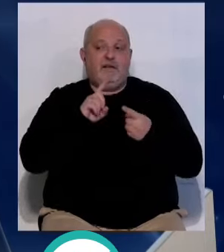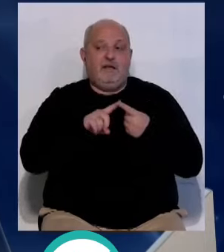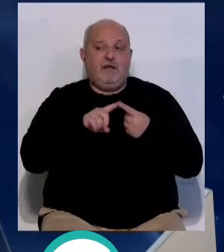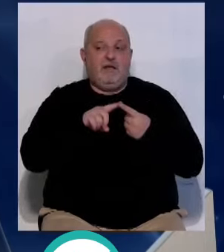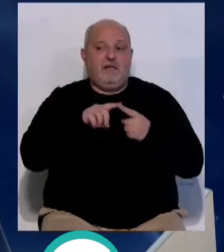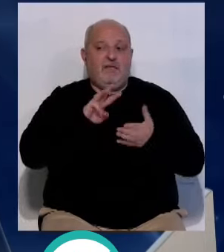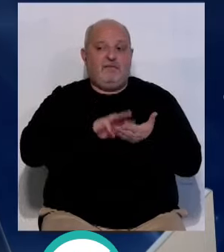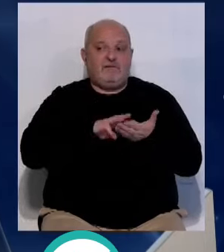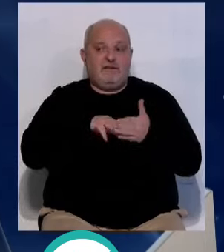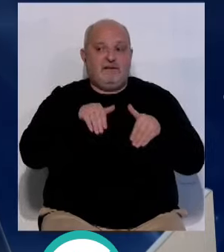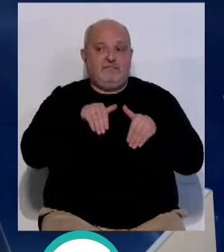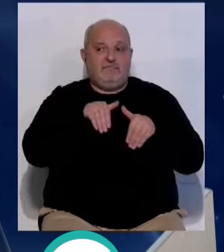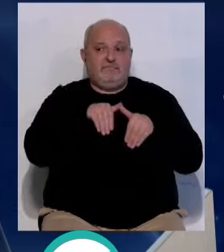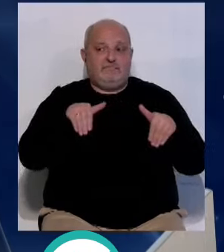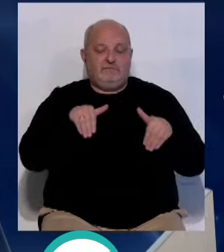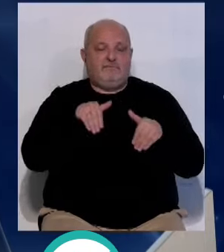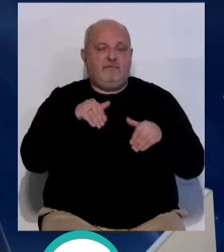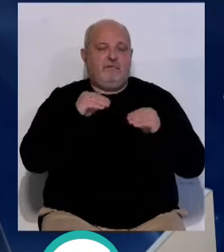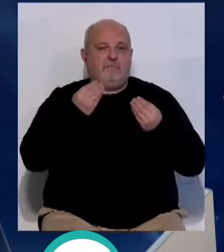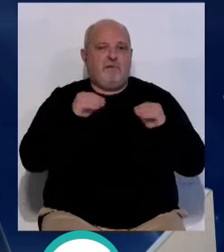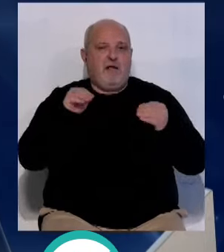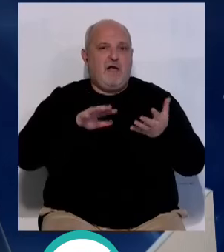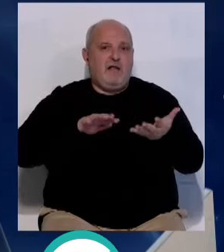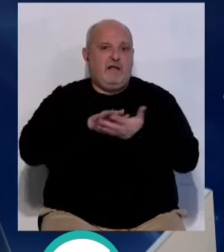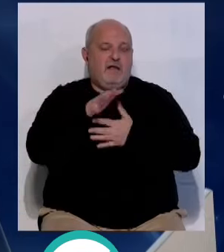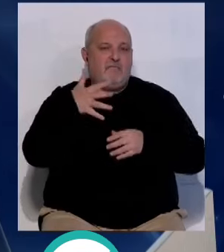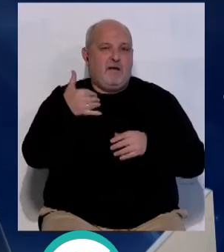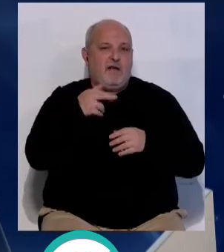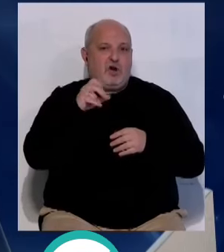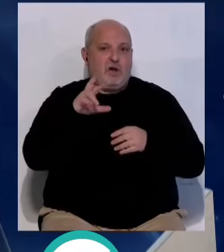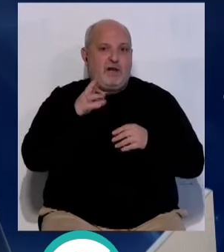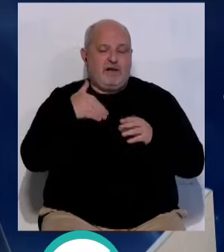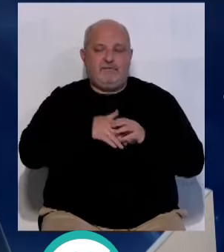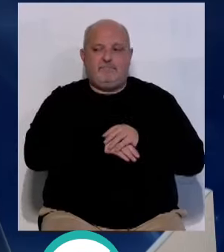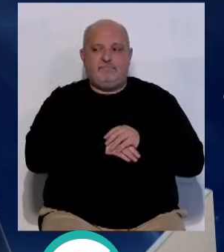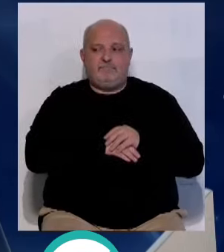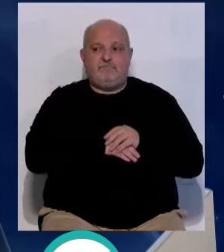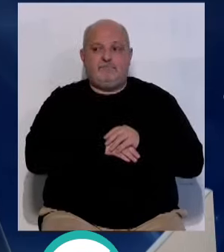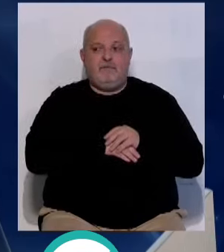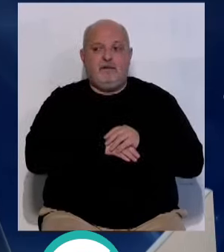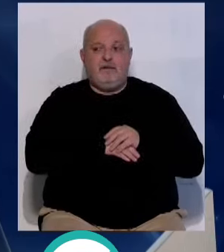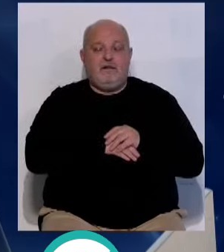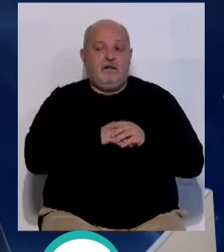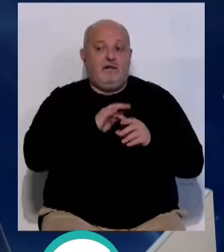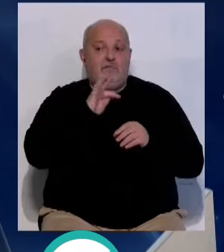de la defensa a reforzar el ataque ante la baja de de Roger y ya si nos ponemos pues seguramente